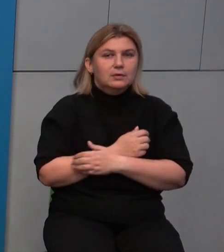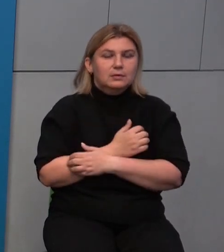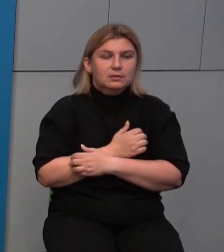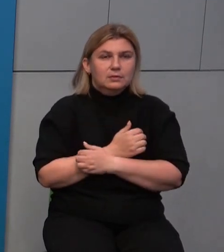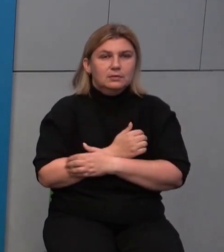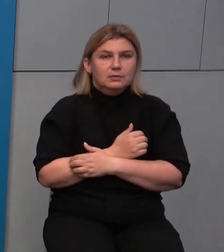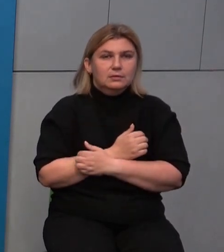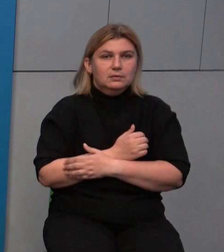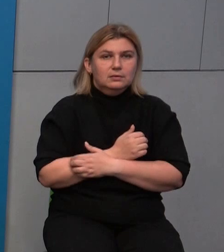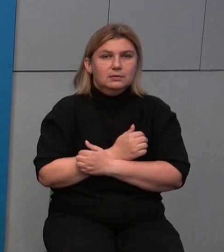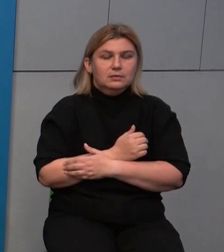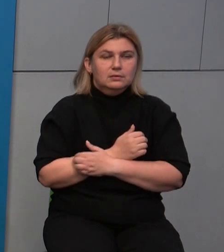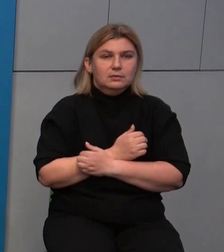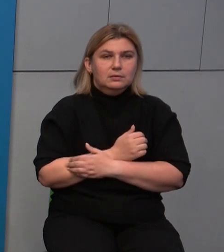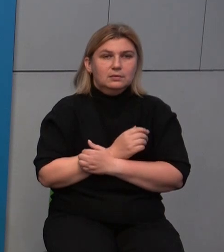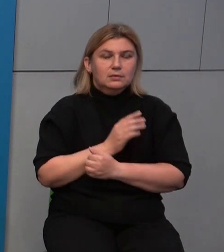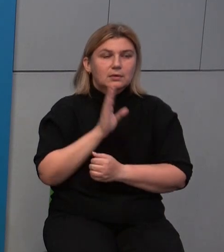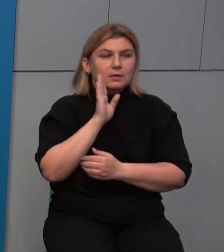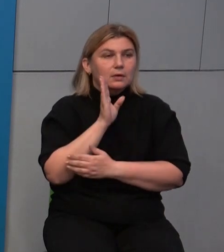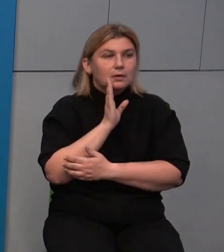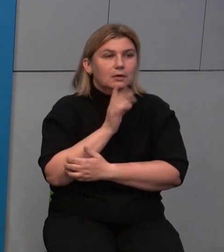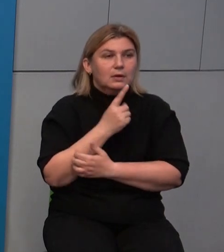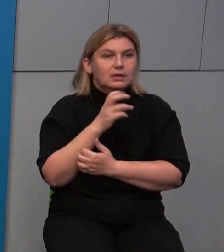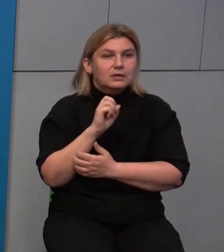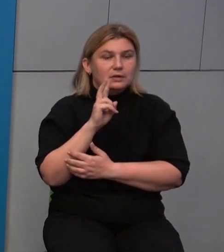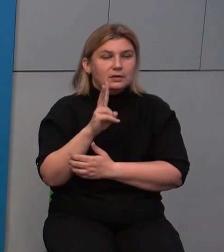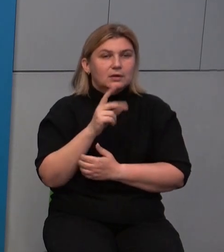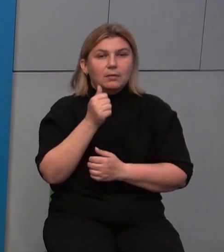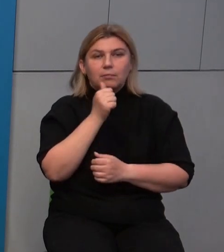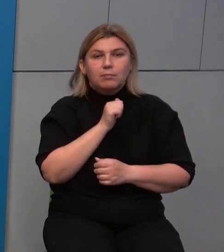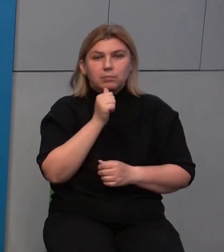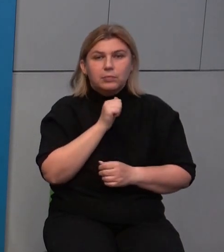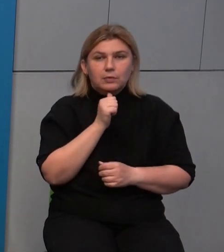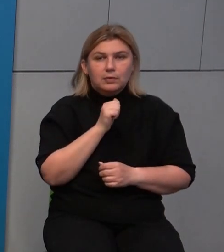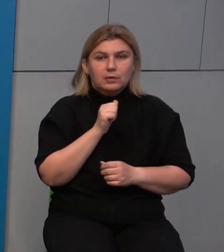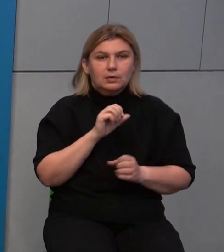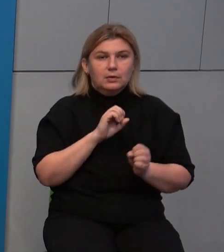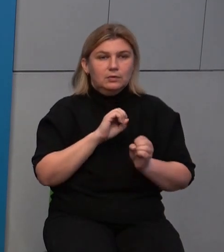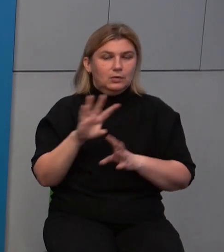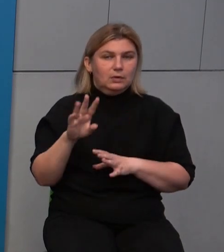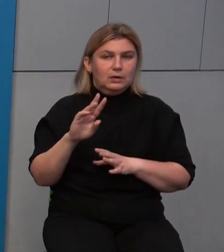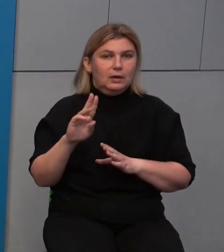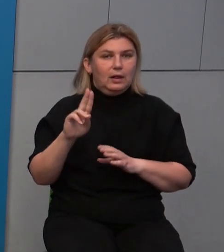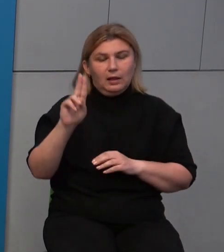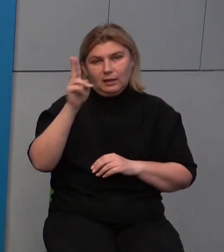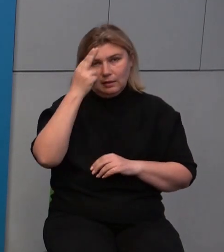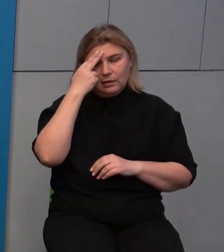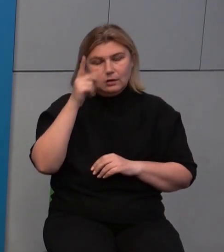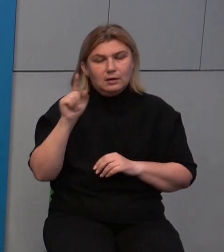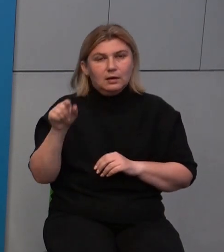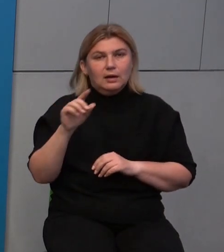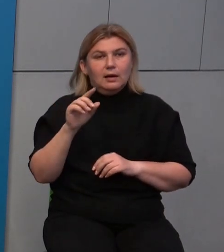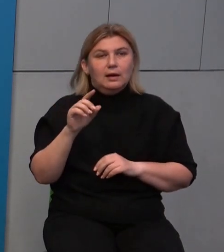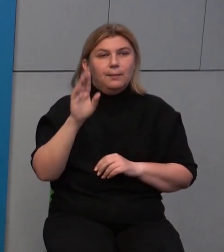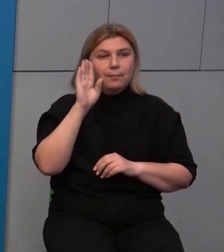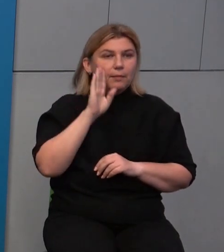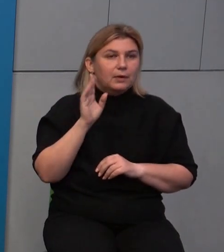Podobnie jak Dick właśnie próbował zrzucić tą etykietę pisarza science fiction później przez wiele lat.